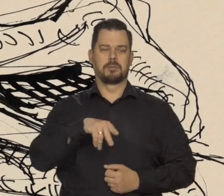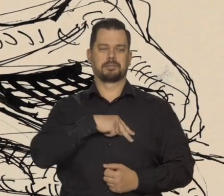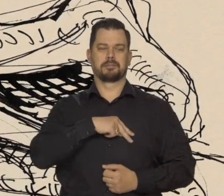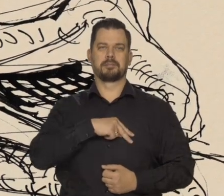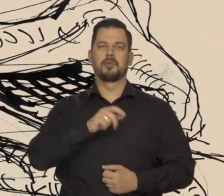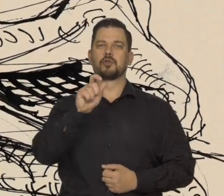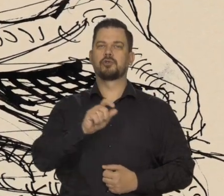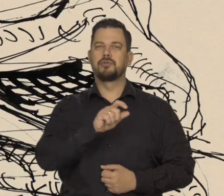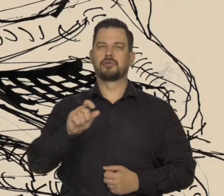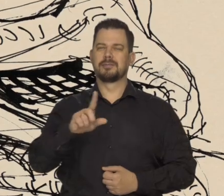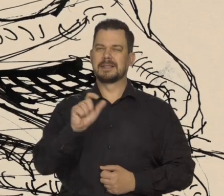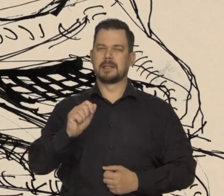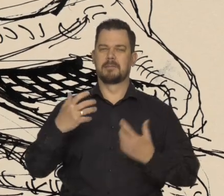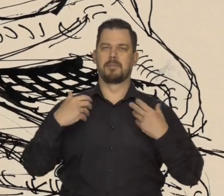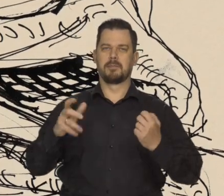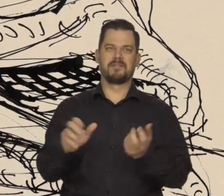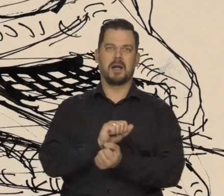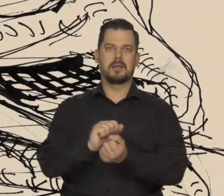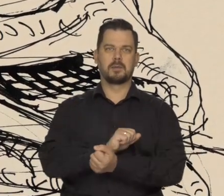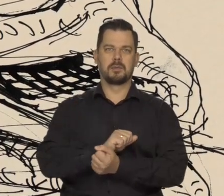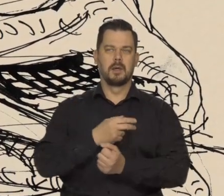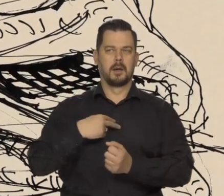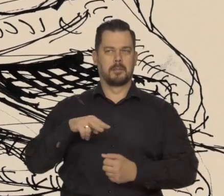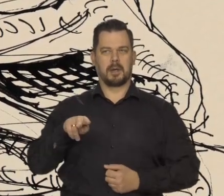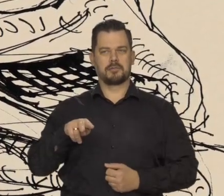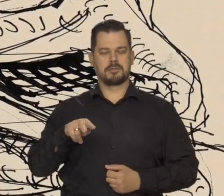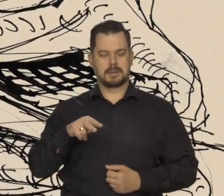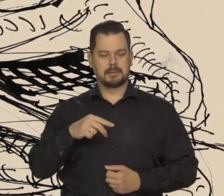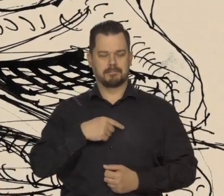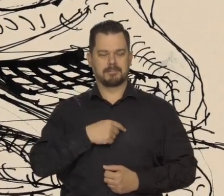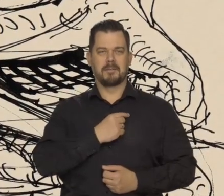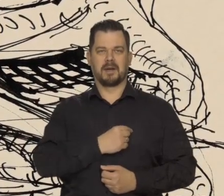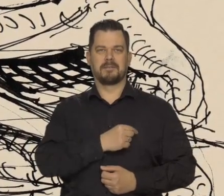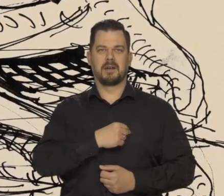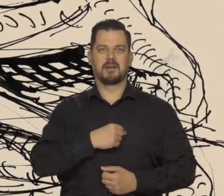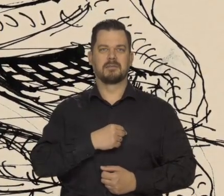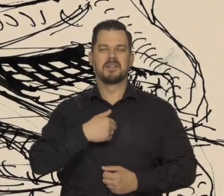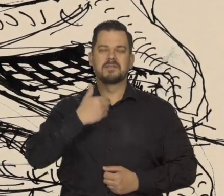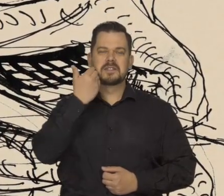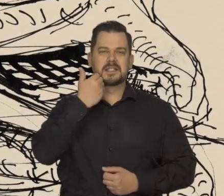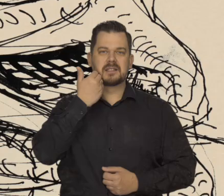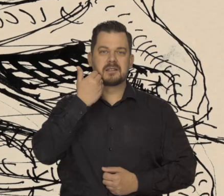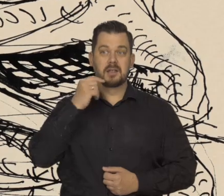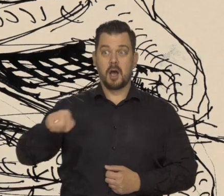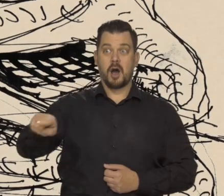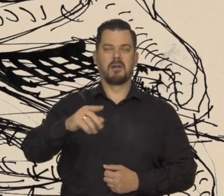Jeden z nich, który miał na piersi krzyż otrzymany w nagrodę za bohaterstwo, patrzył na swoje odznaczenie i się wstydził: